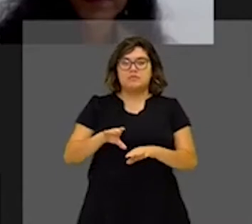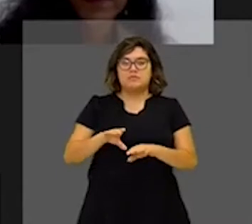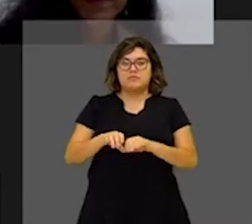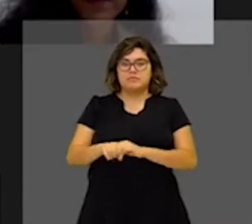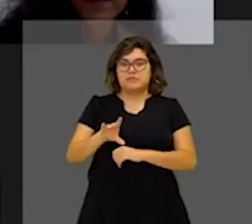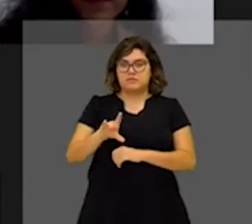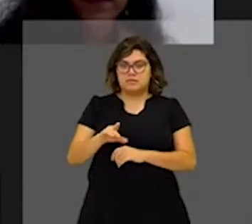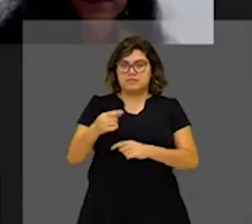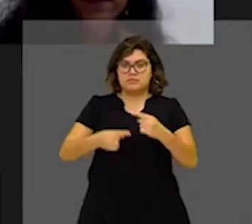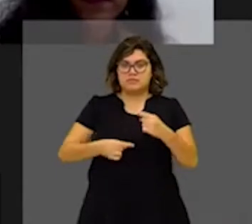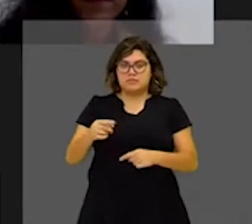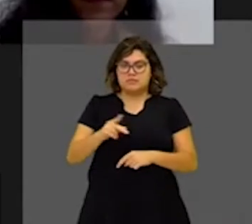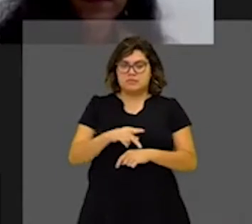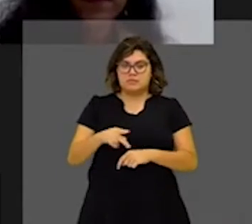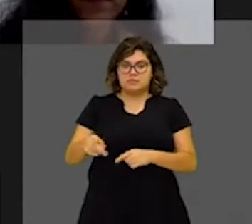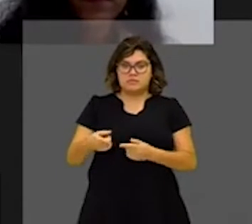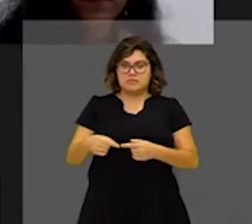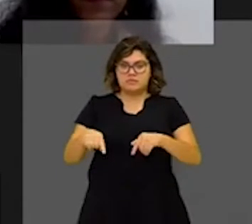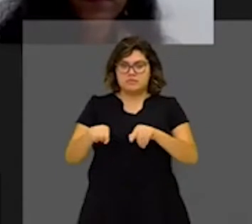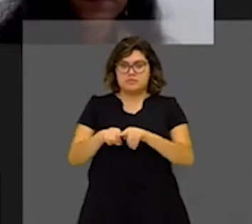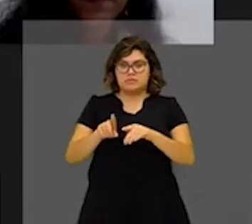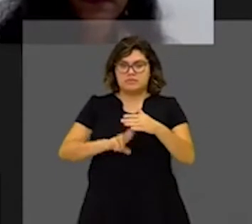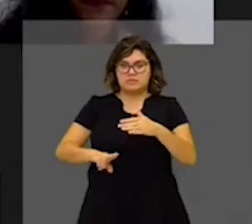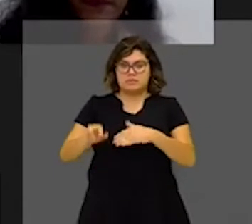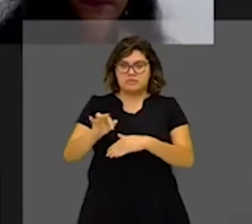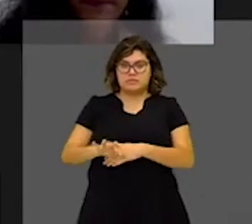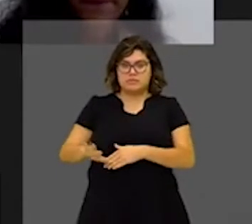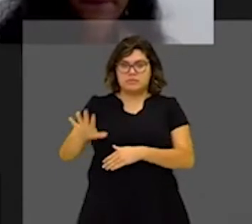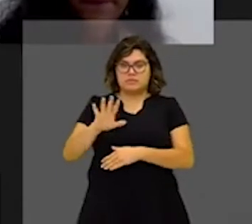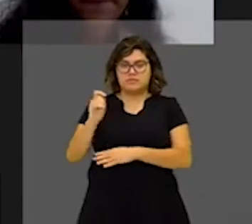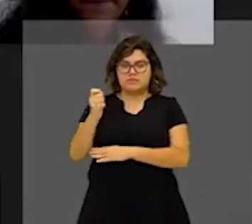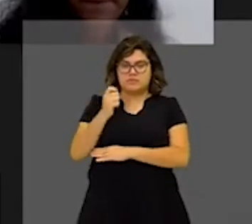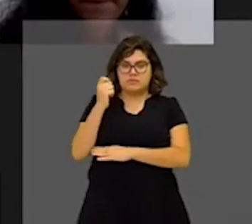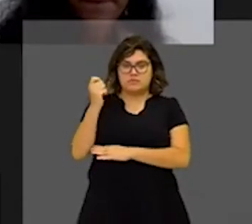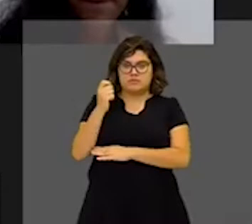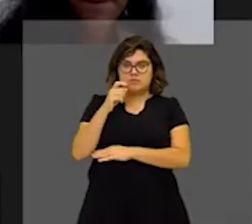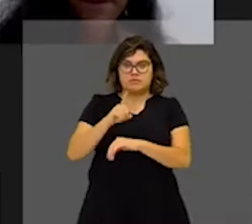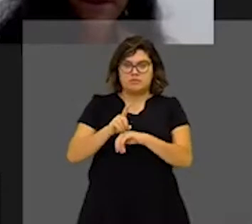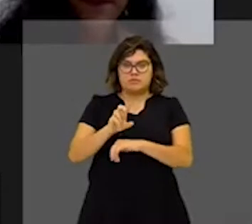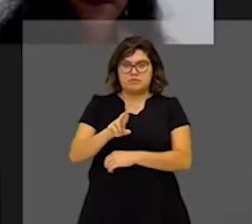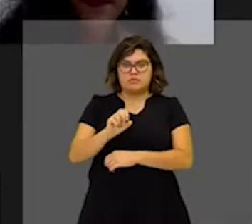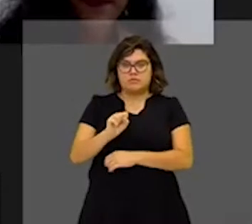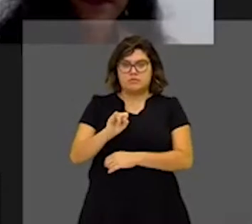professora associada da Universidade Federal do Rio Grande do Sul Doutora Silvana krauss